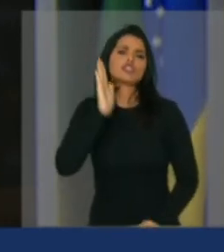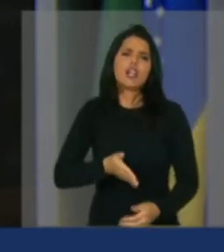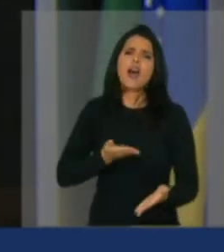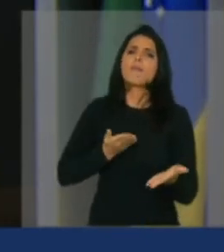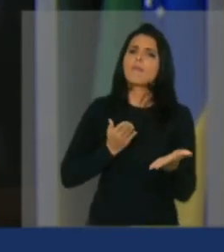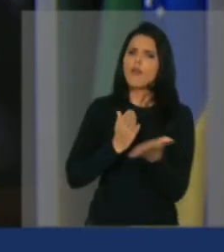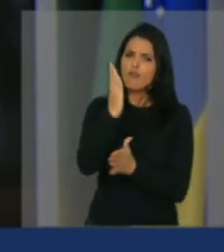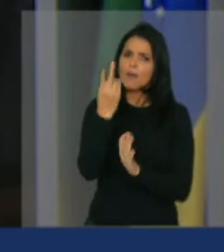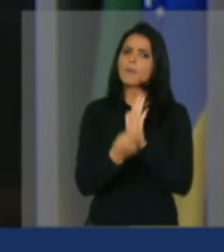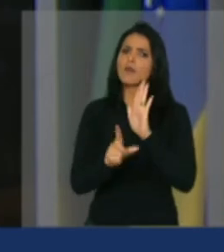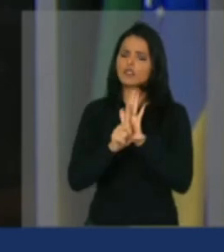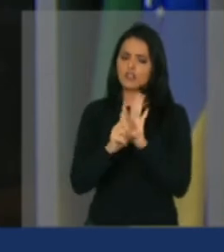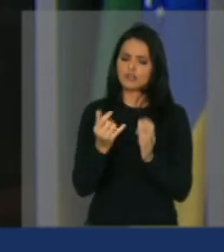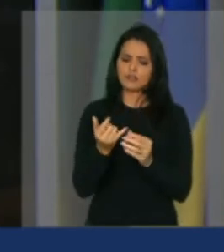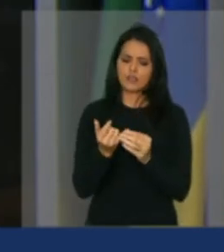ANOS PASSO DESTA CASA, QUE DEU ESTA GARANTIA DESSE DIREITO